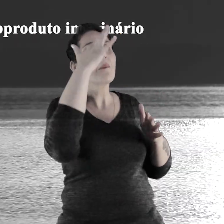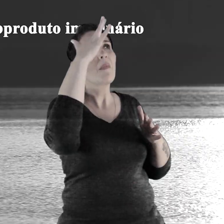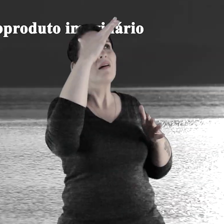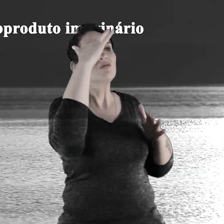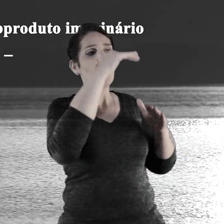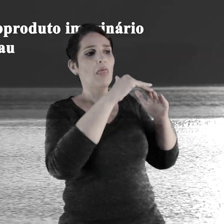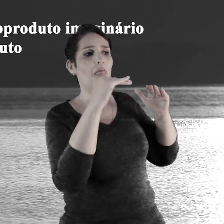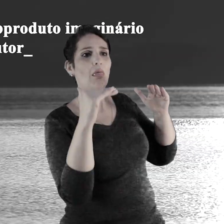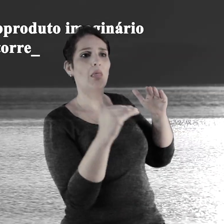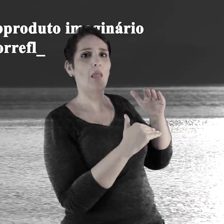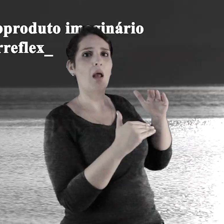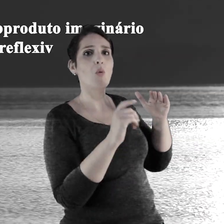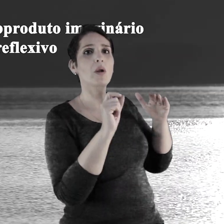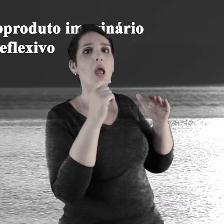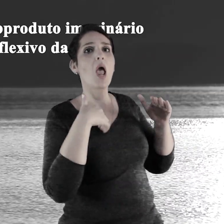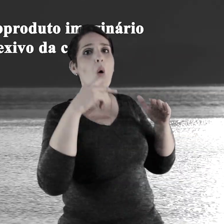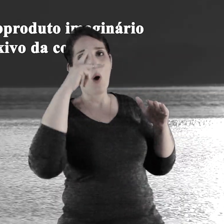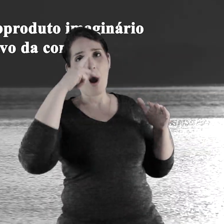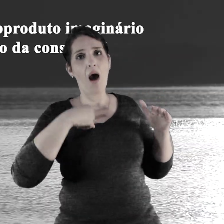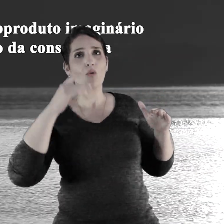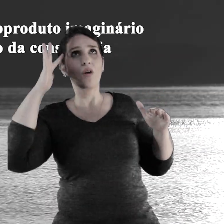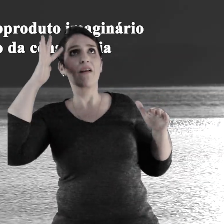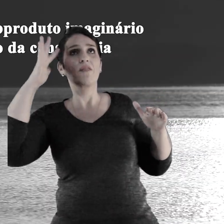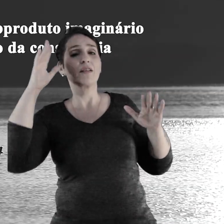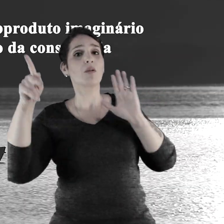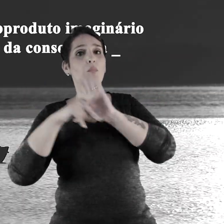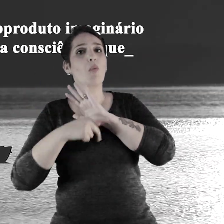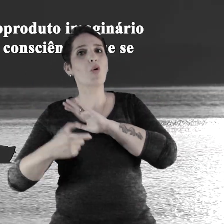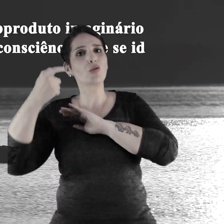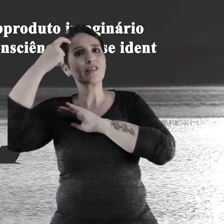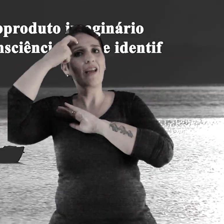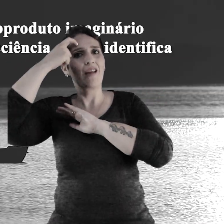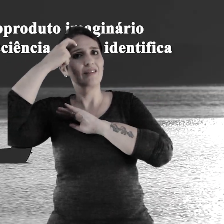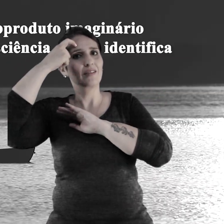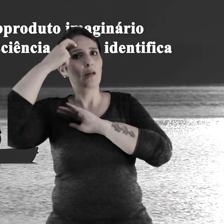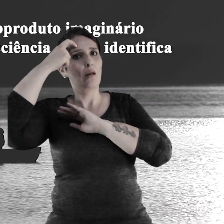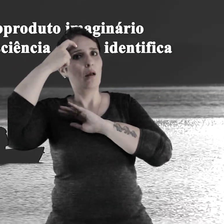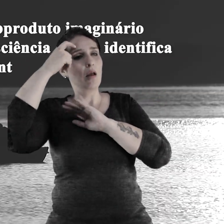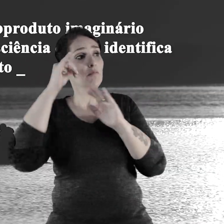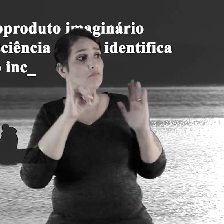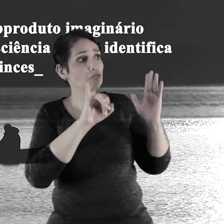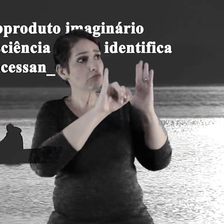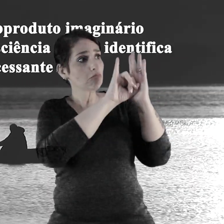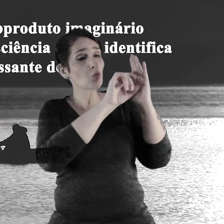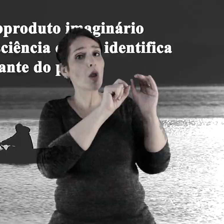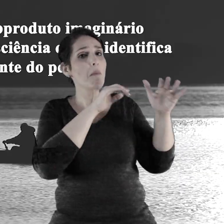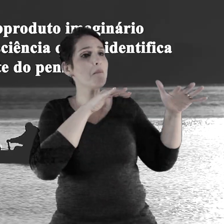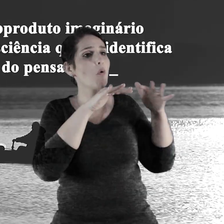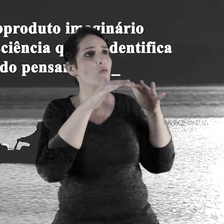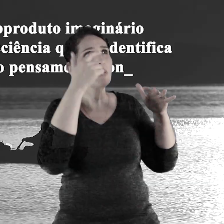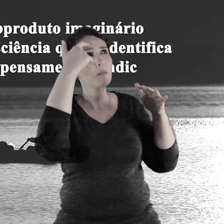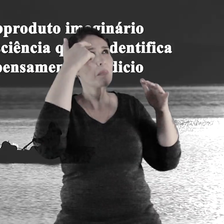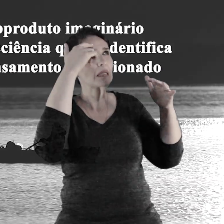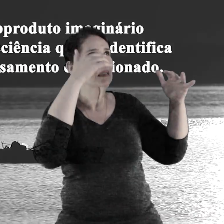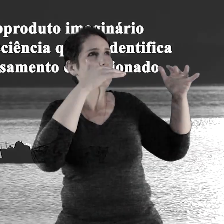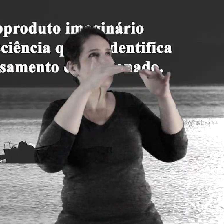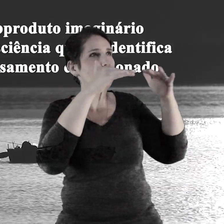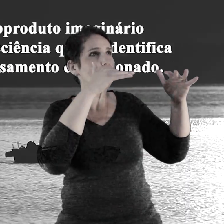do mecanismo auto reflexivo da consciência que se identifica com o movimento incessante do pensamento condicionado.